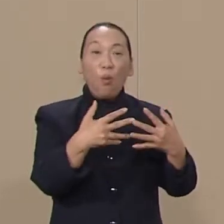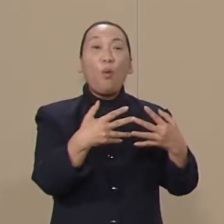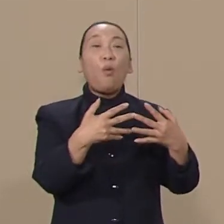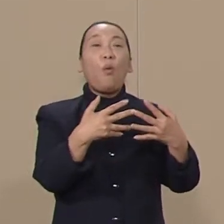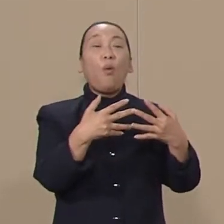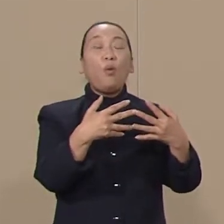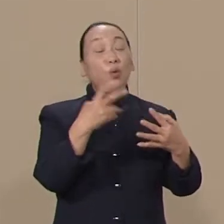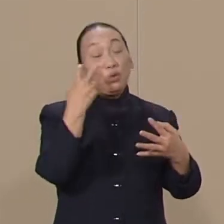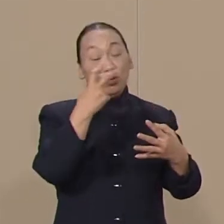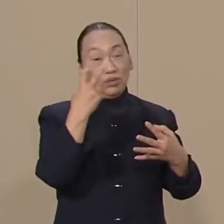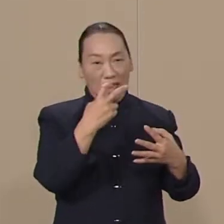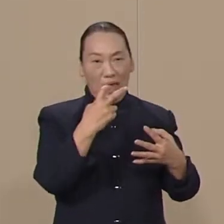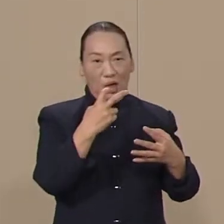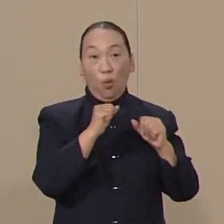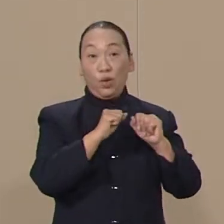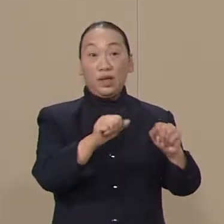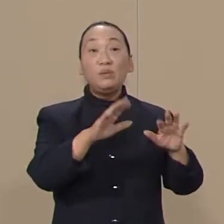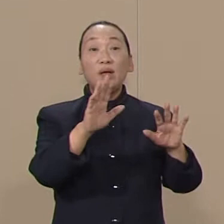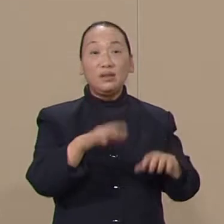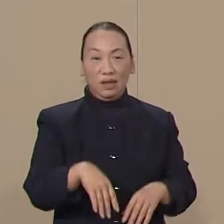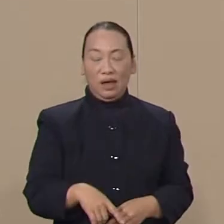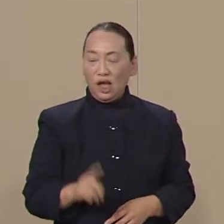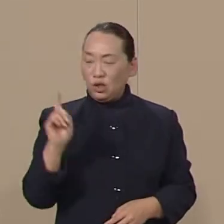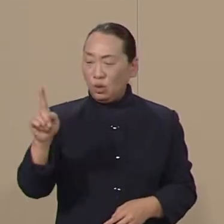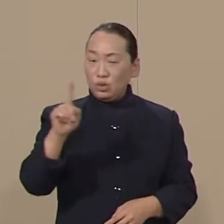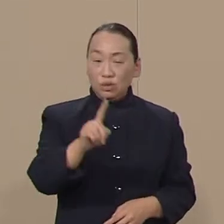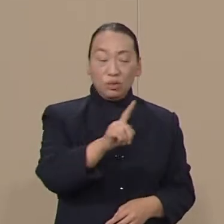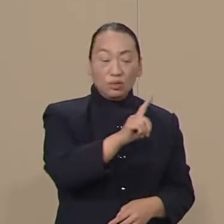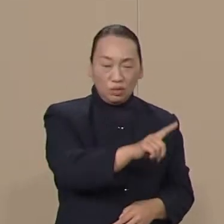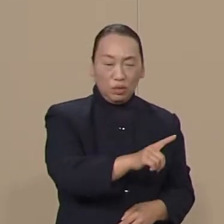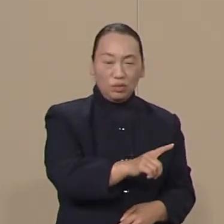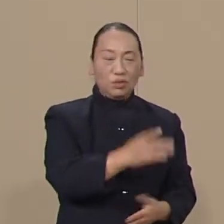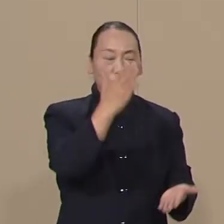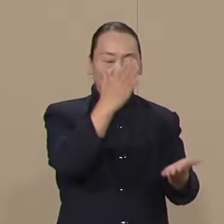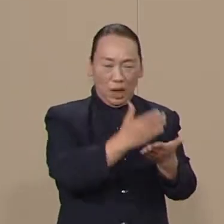で １つ１つの原発 止めていく 再稼働反対